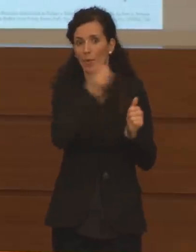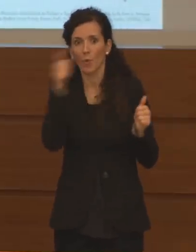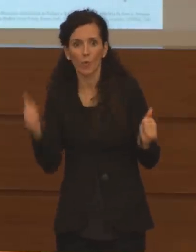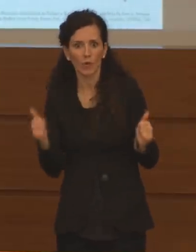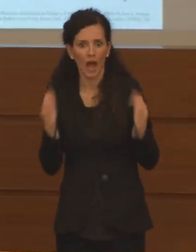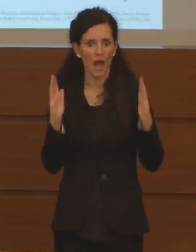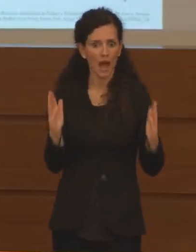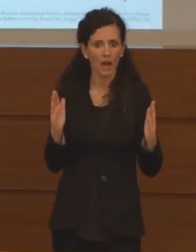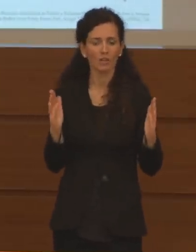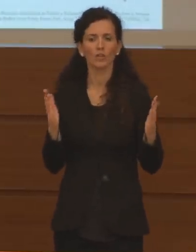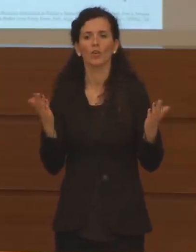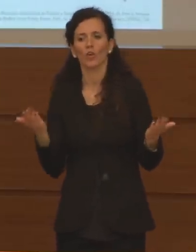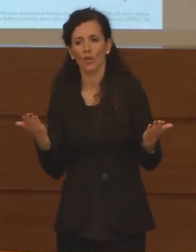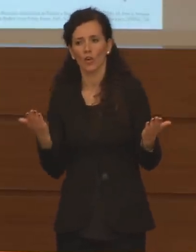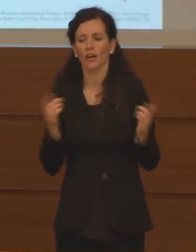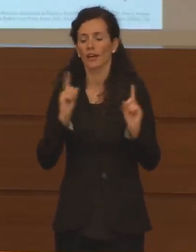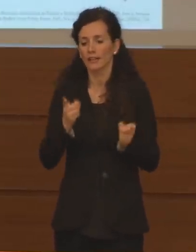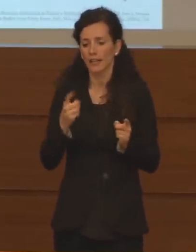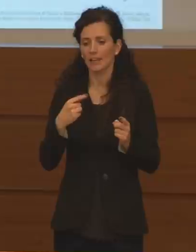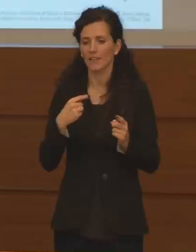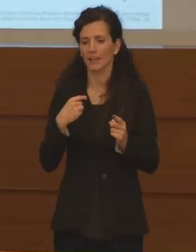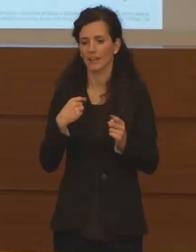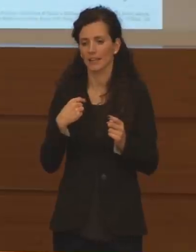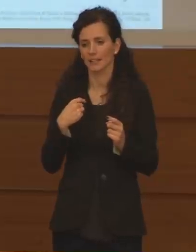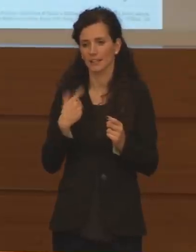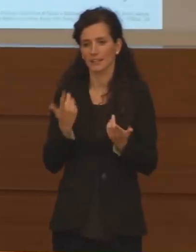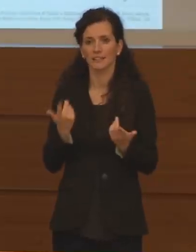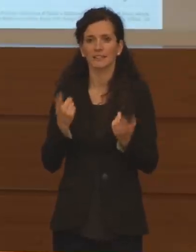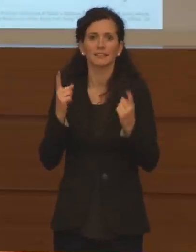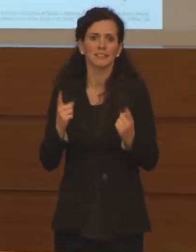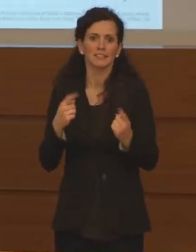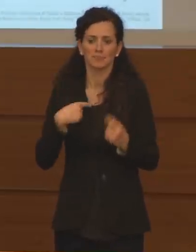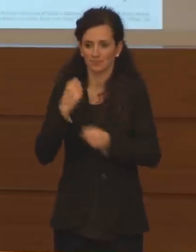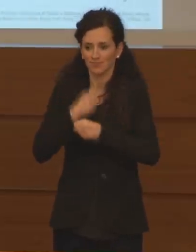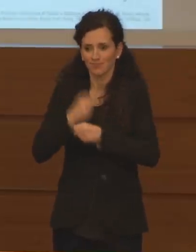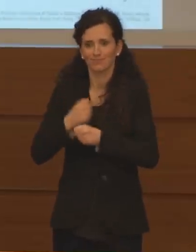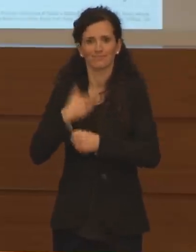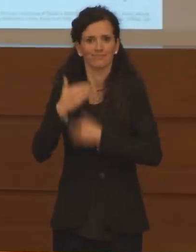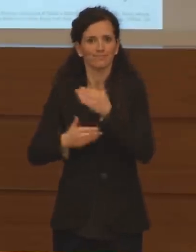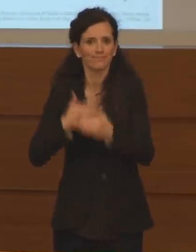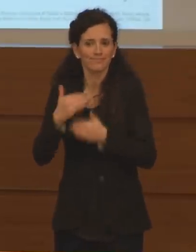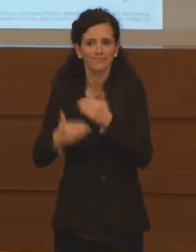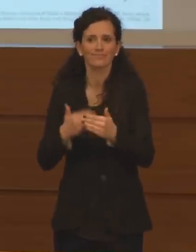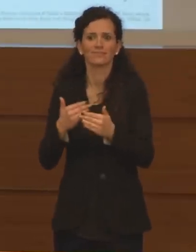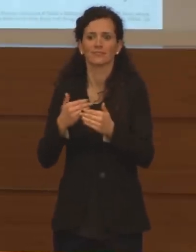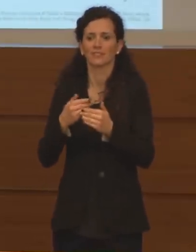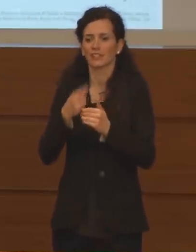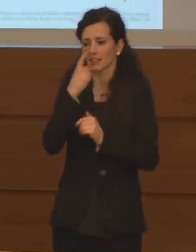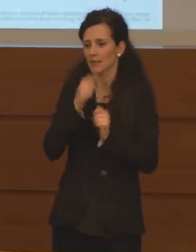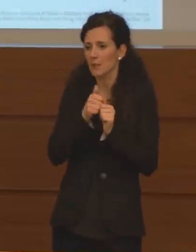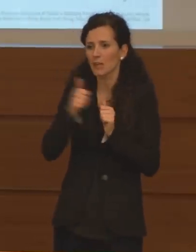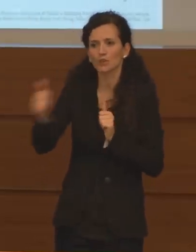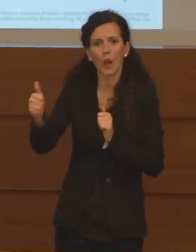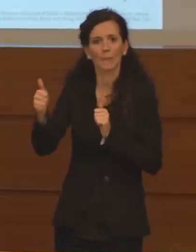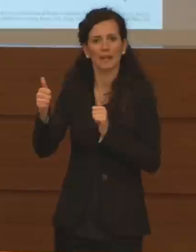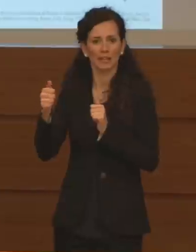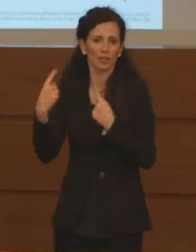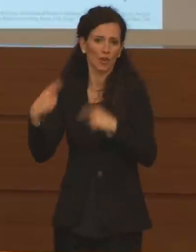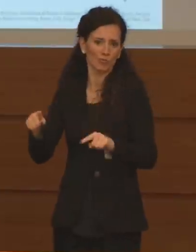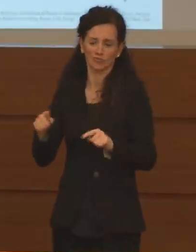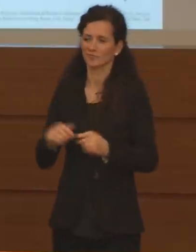i sani antichi metodi della Repubblica veneta dell'isolamento e quarantena.